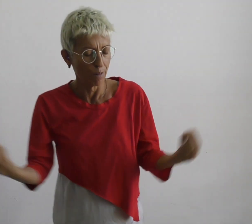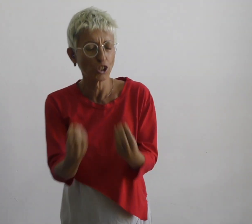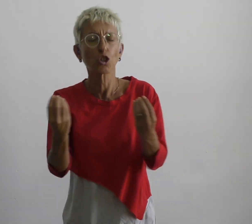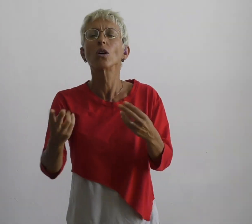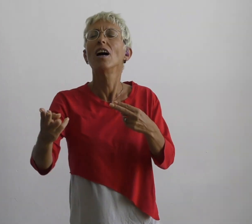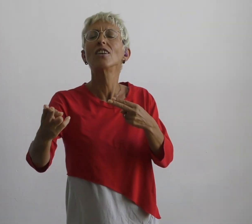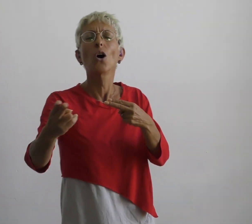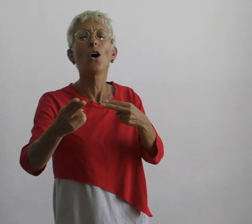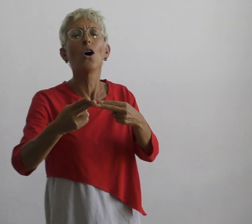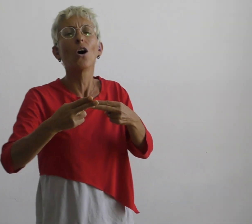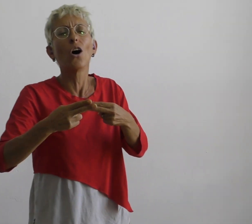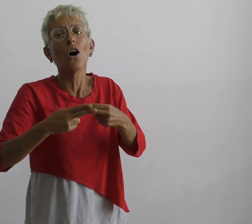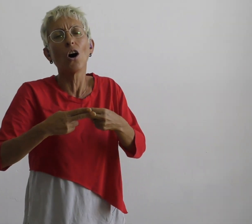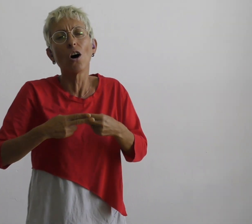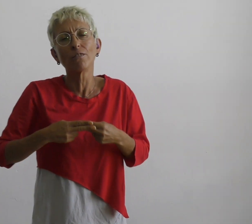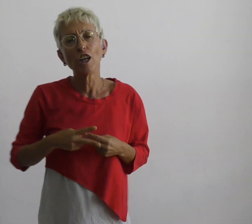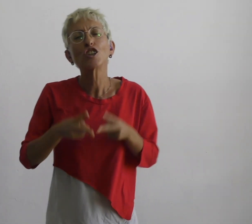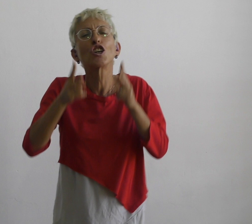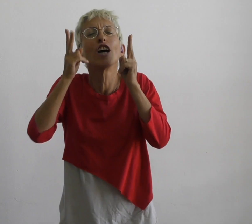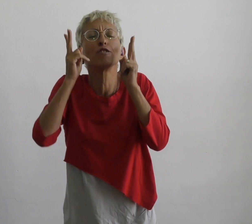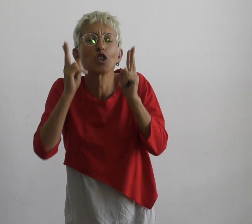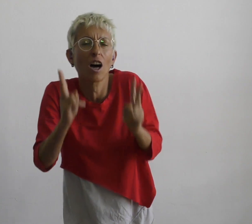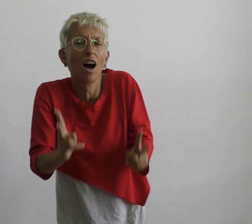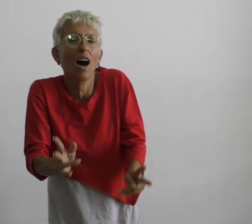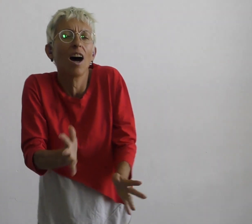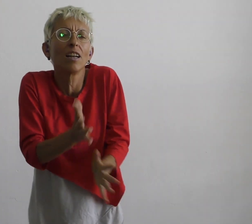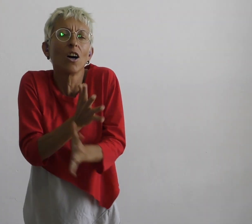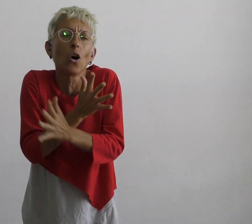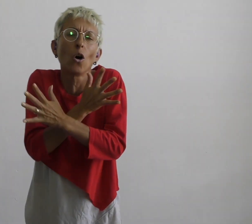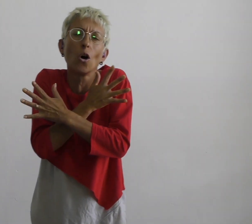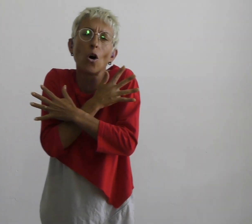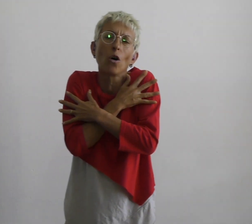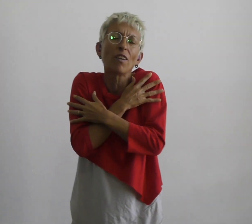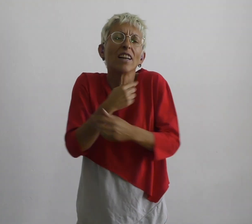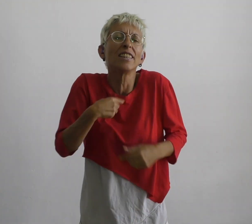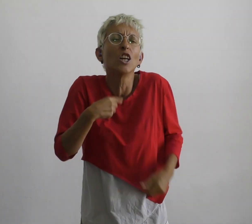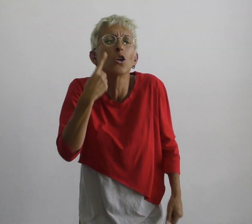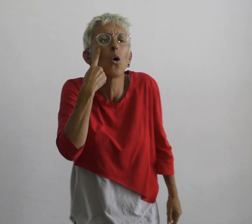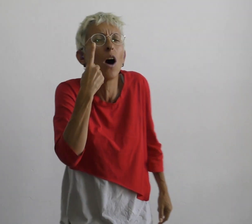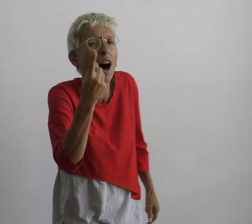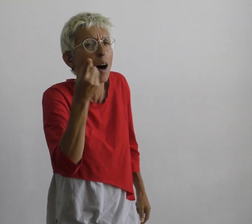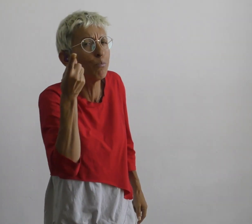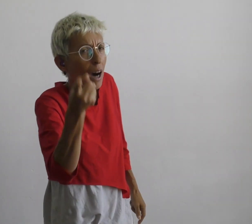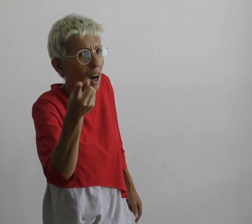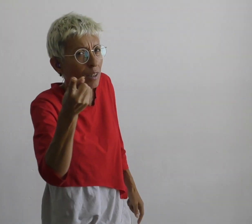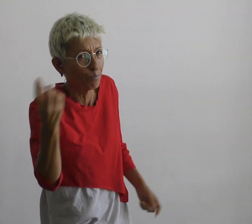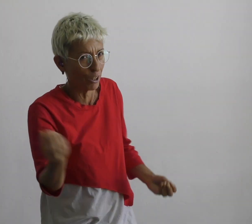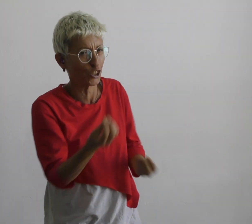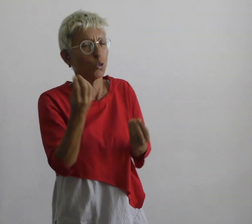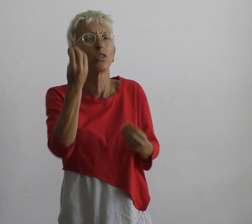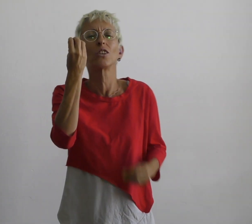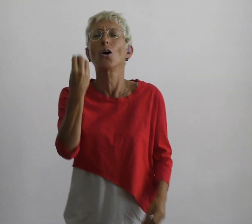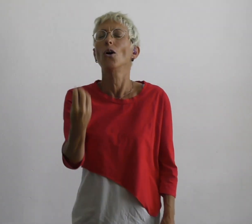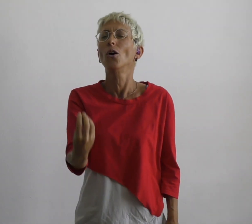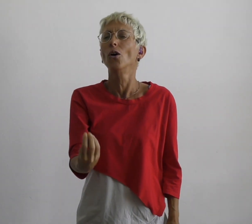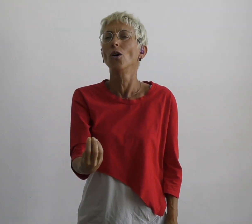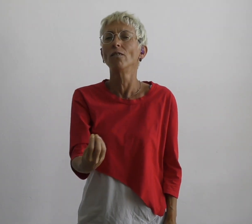משהו קרוב שאפשר לאהוב אני רואה בך משהו טוב